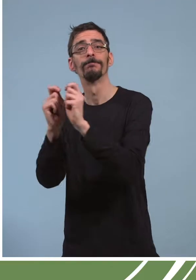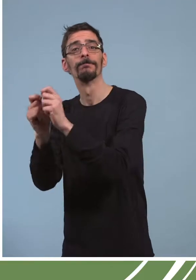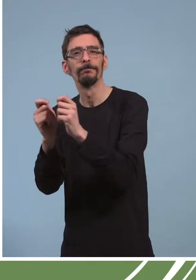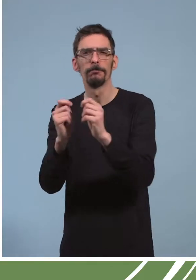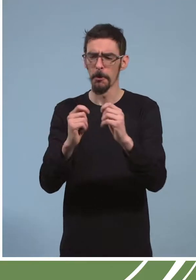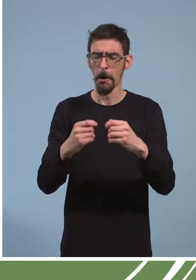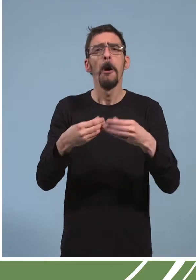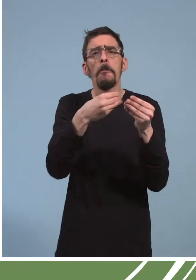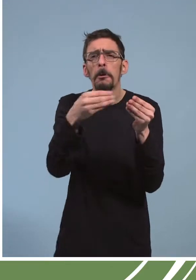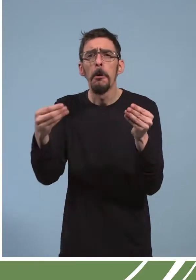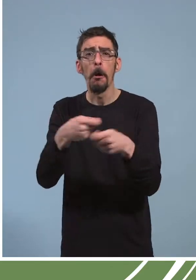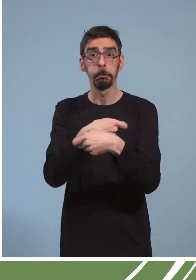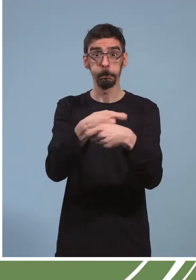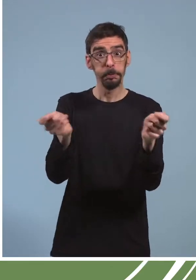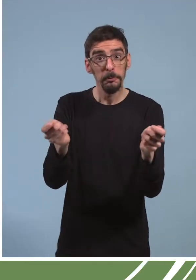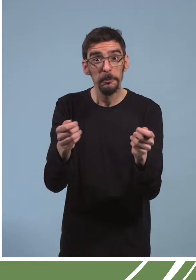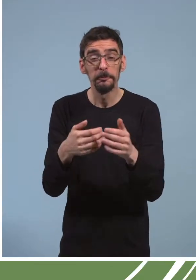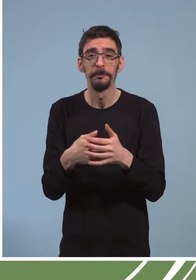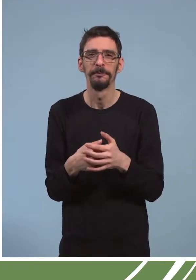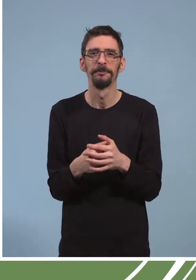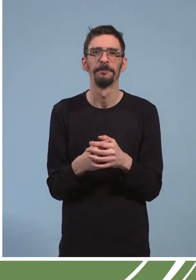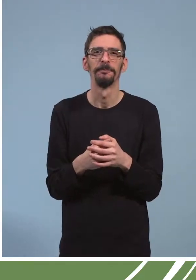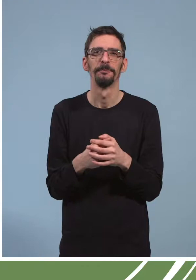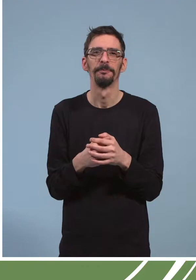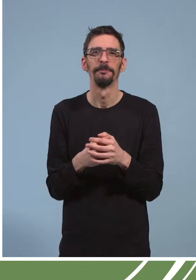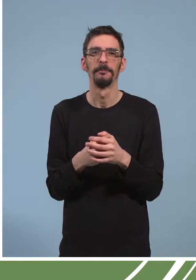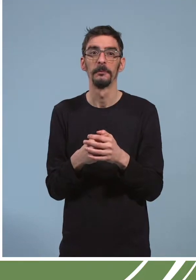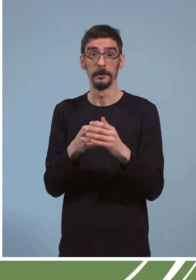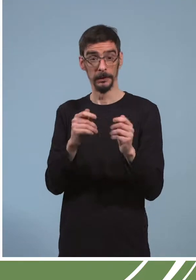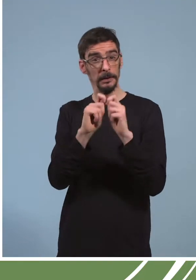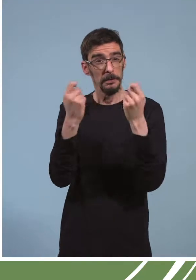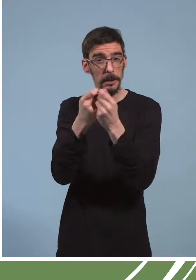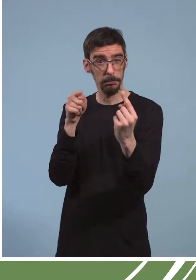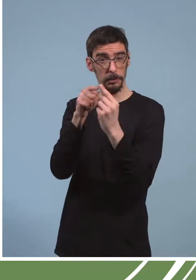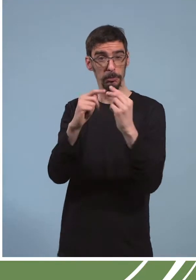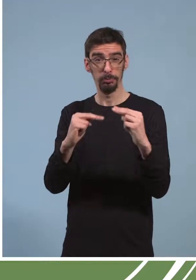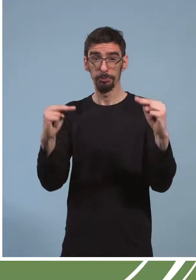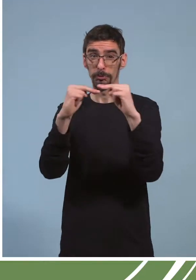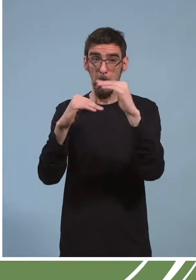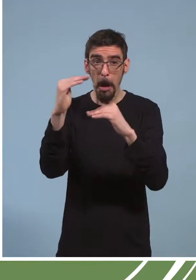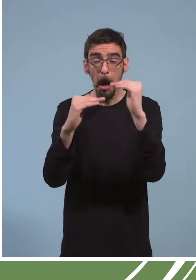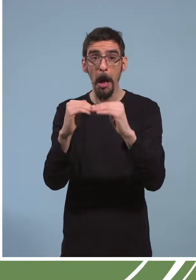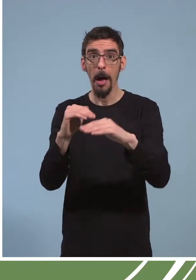und bekommt die Aufgabe, eine Brücke aus bestimmten Materialien zu bauen. Jedes Team muss einen Teil der Brücke